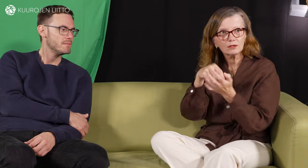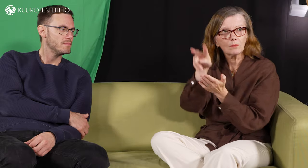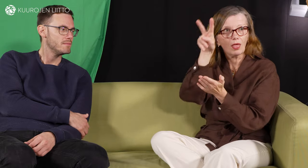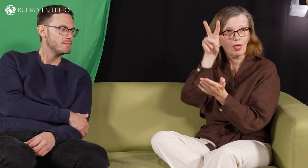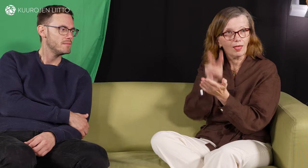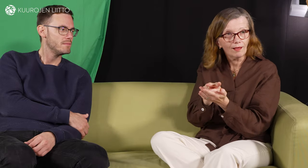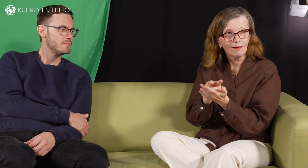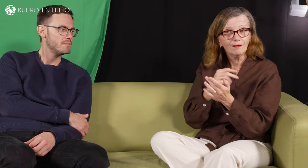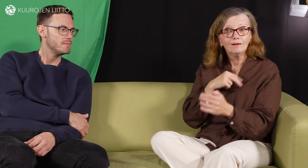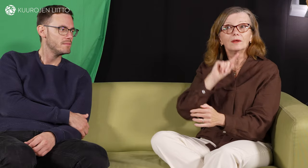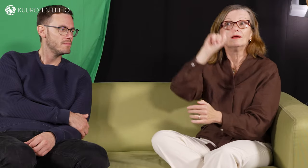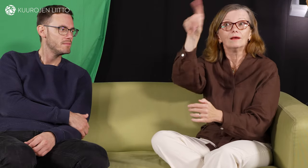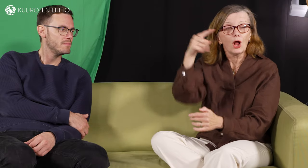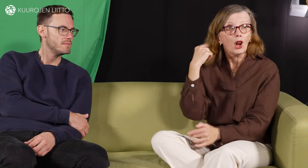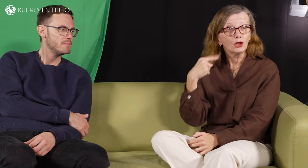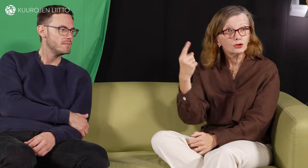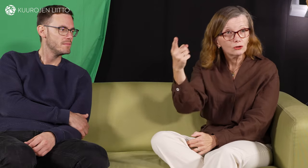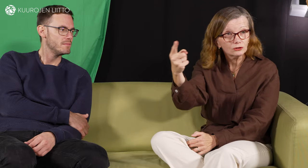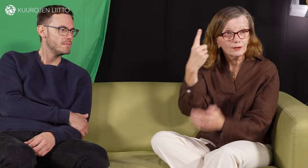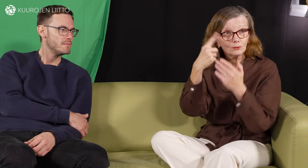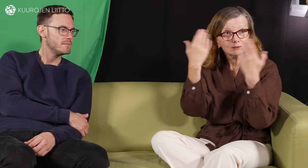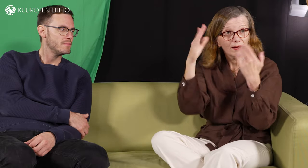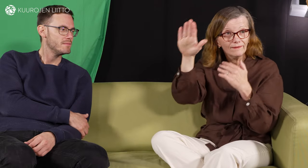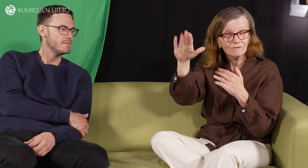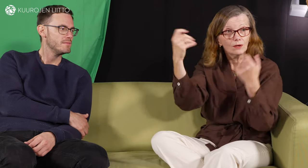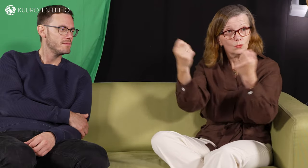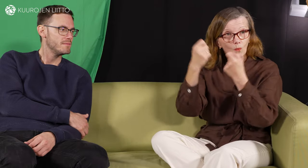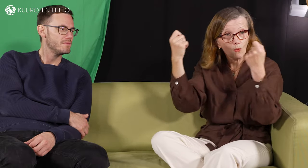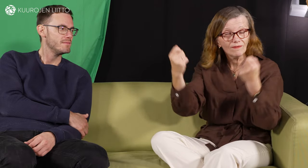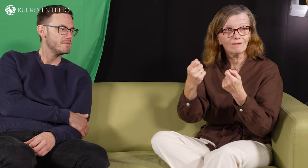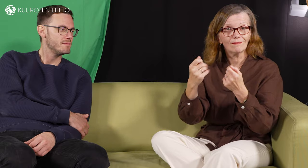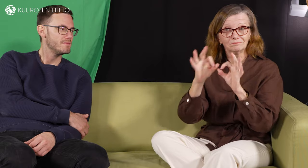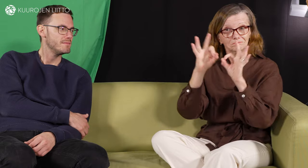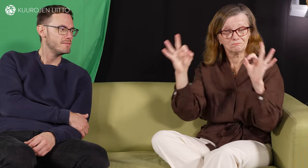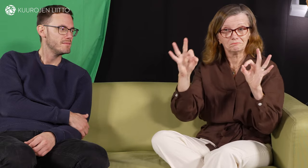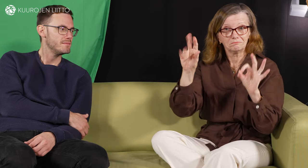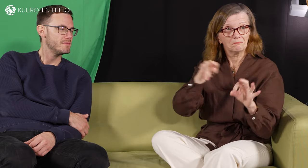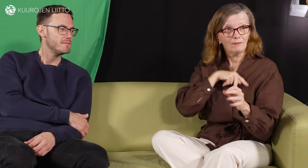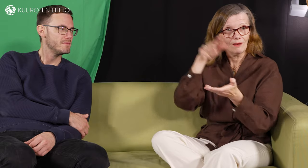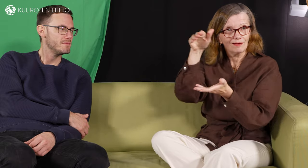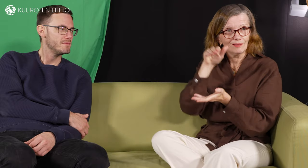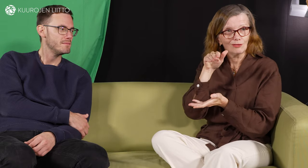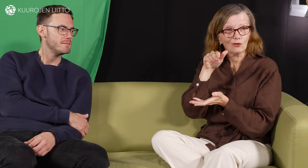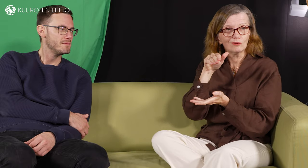Kävin Lontoossa juhlissa vastaanottamassa palkinnon.